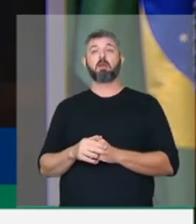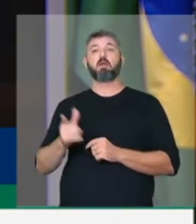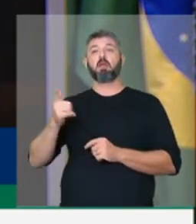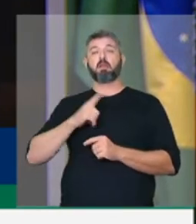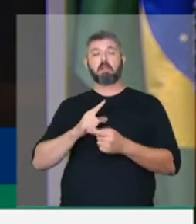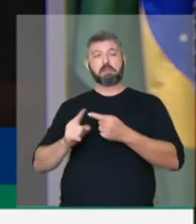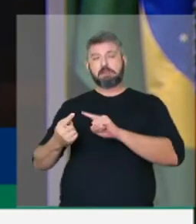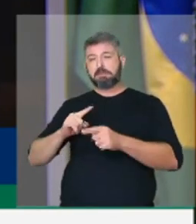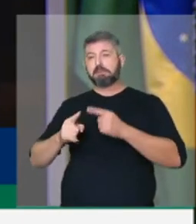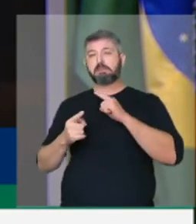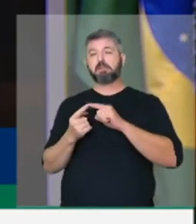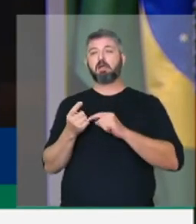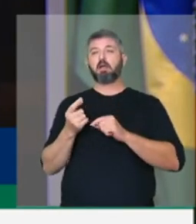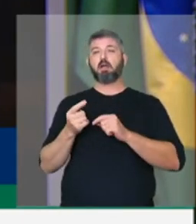SUSPEITA DE ARTICULAR AJUSTES